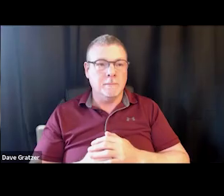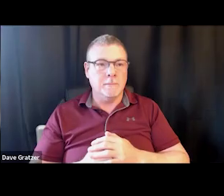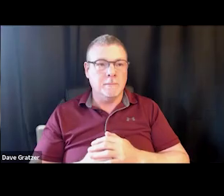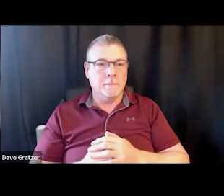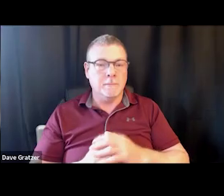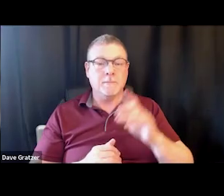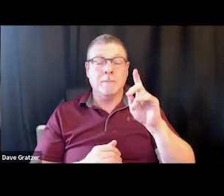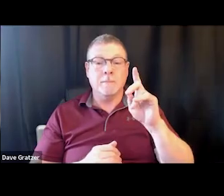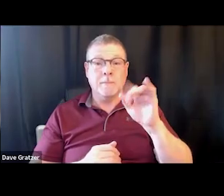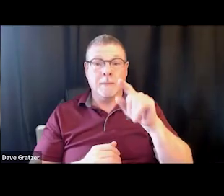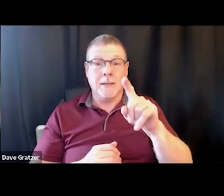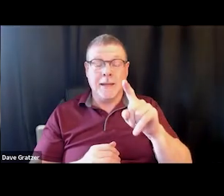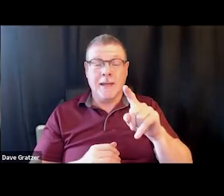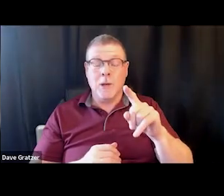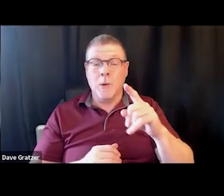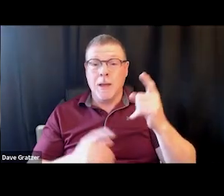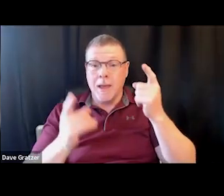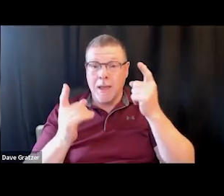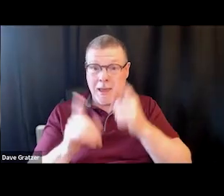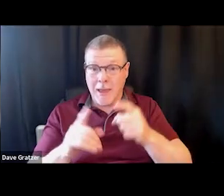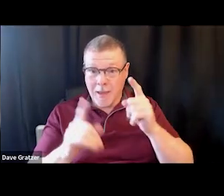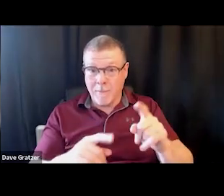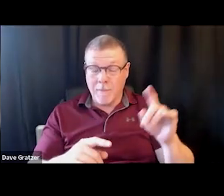¿Comenzaste a experimentar otro tipo de problemas como depresión?